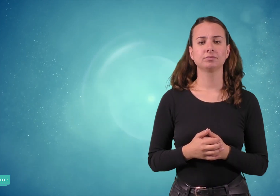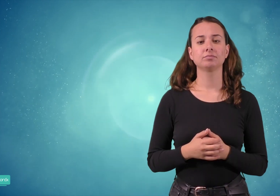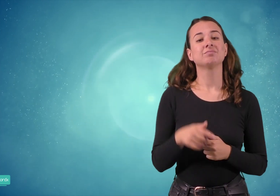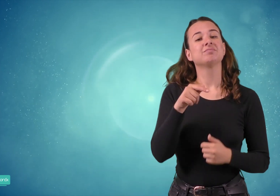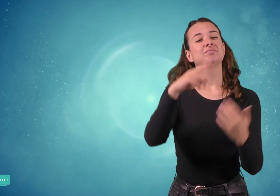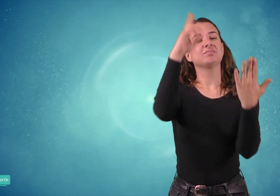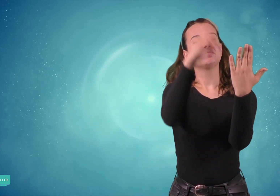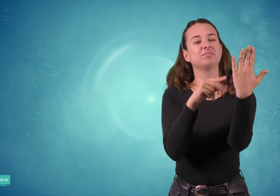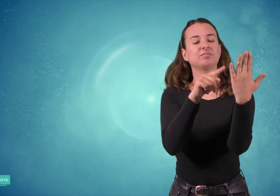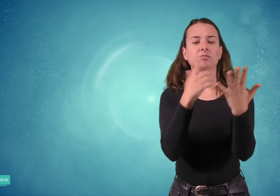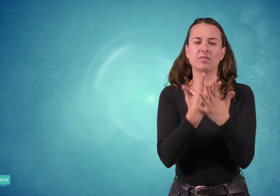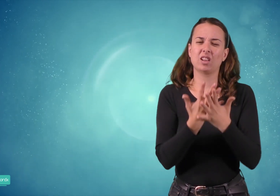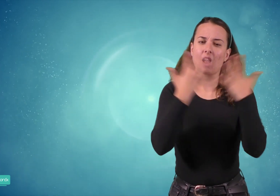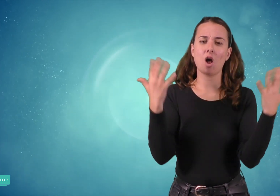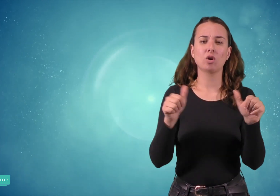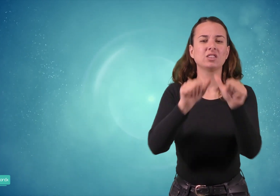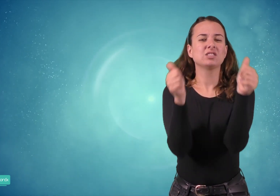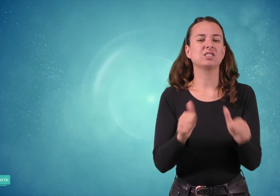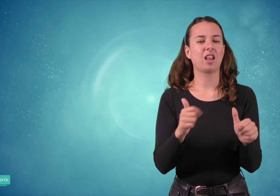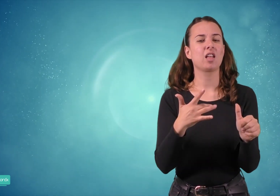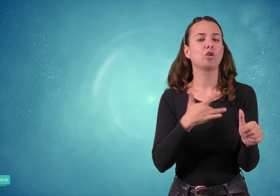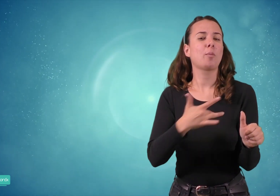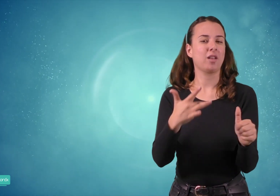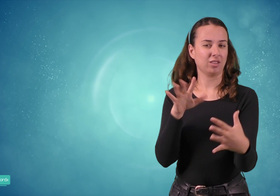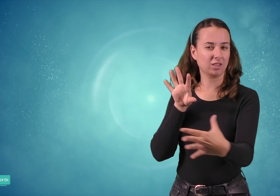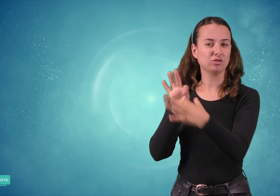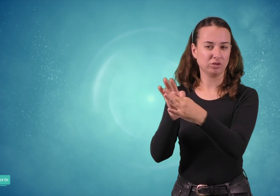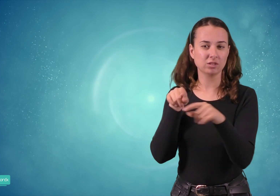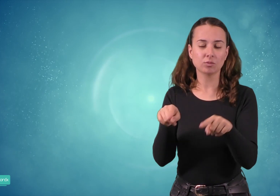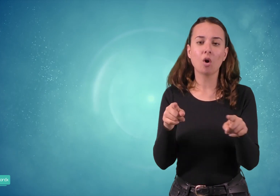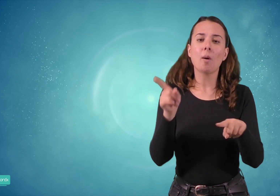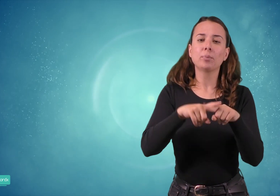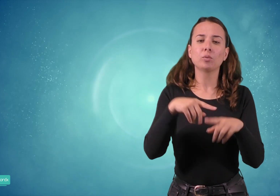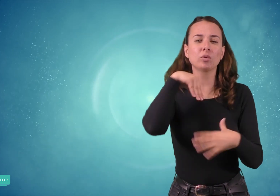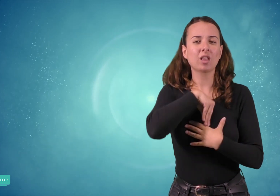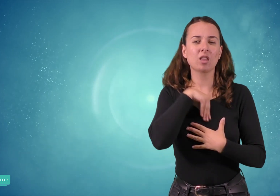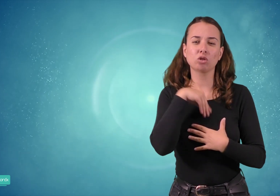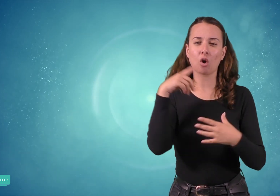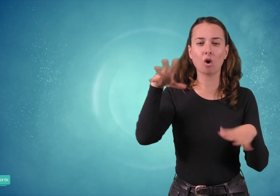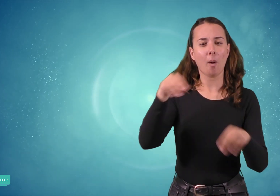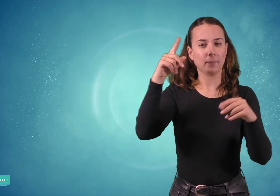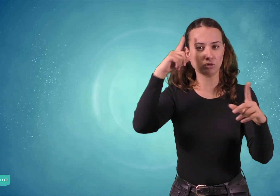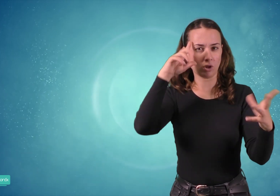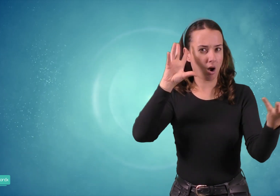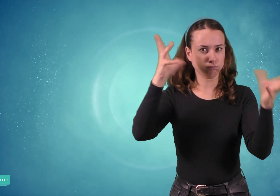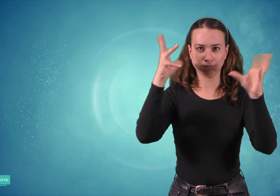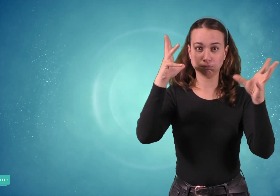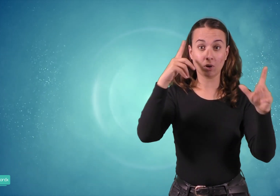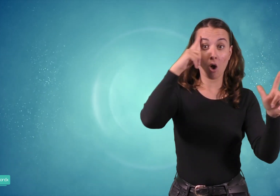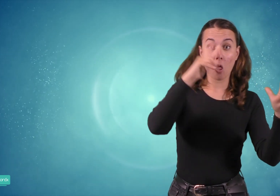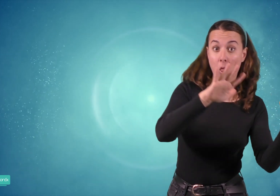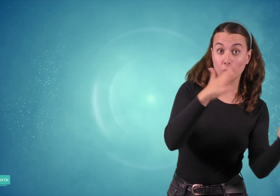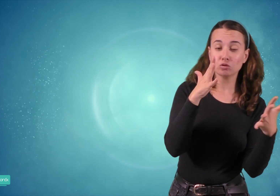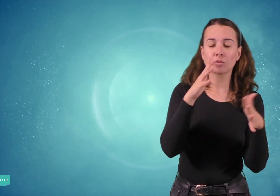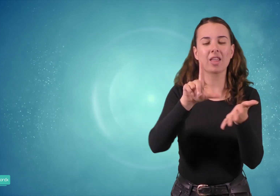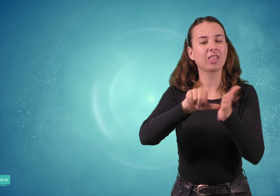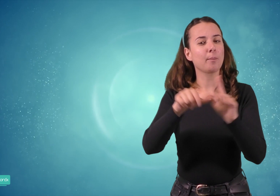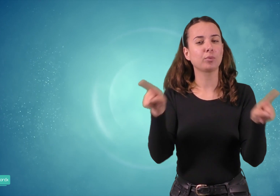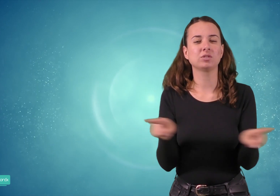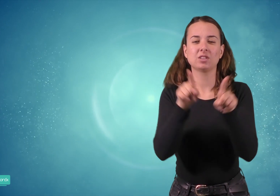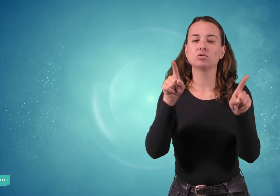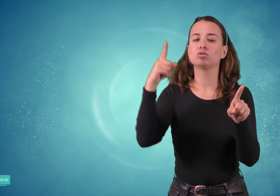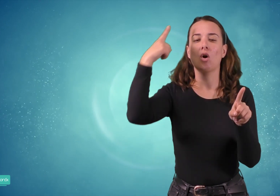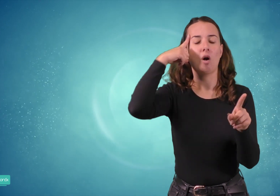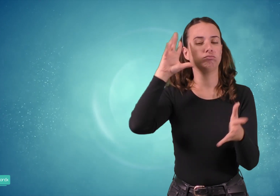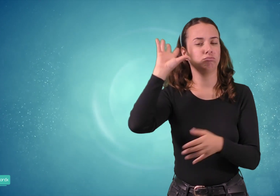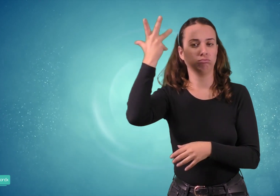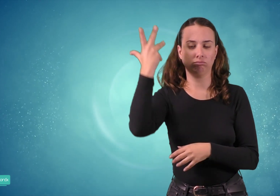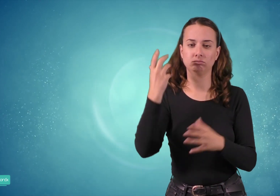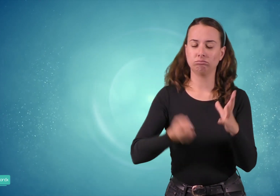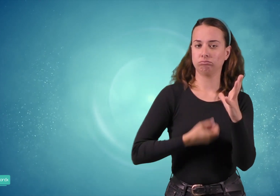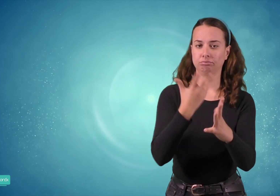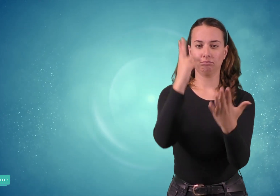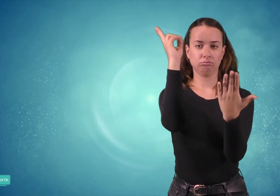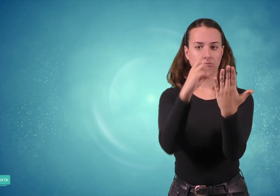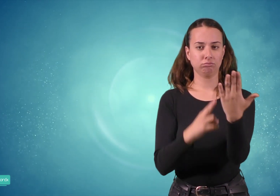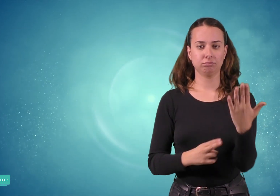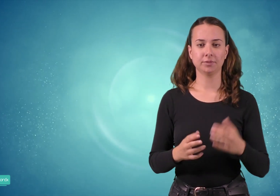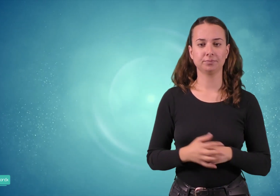In queste incisioni esplode il romanticismo di Goya, così come il suo animo delirante ma contemporaneamente lucido e cinico.